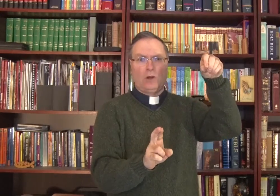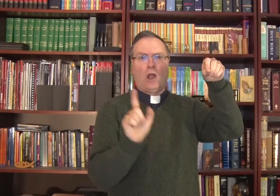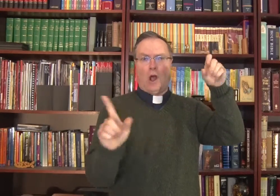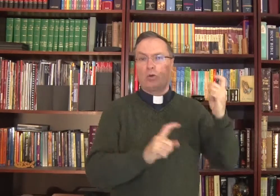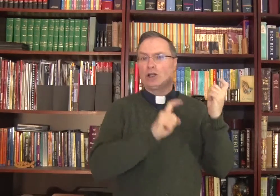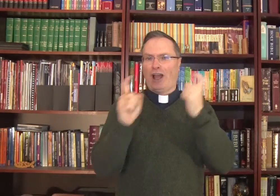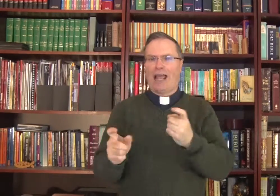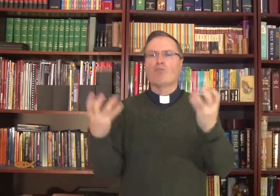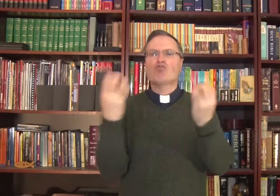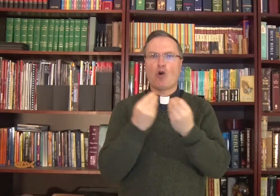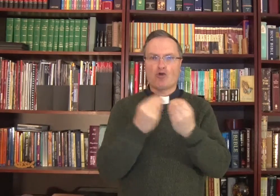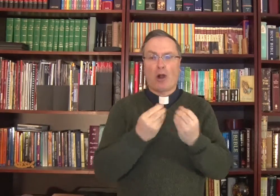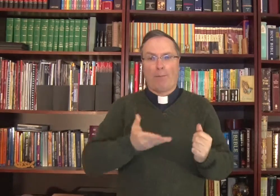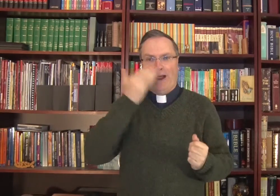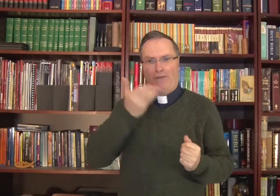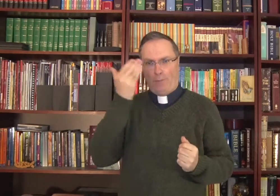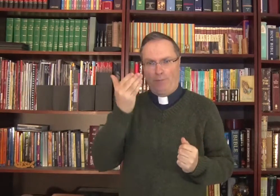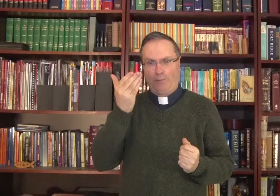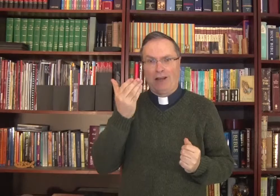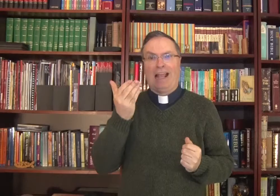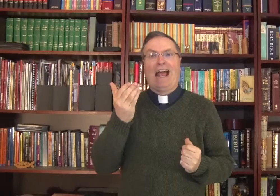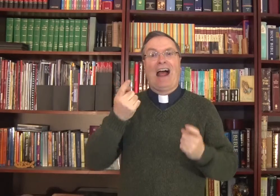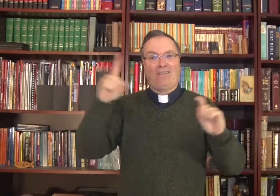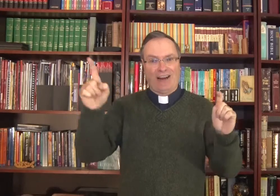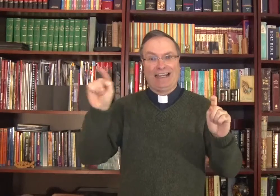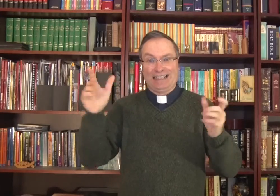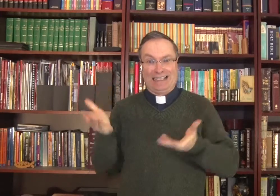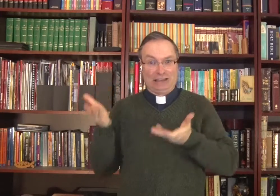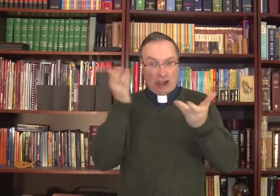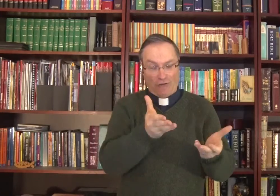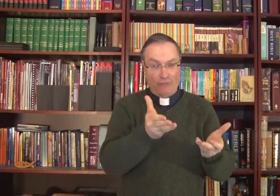On lui donna beaucoup de parfums afin qu’il les offre,